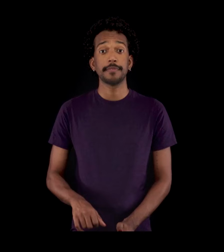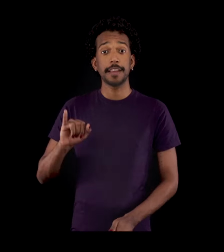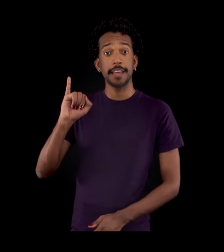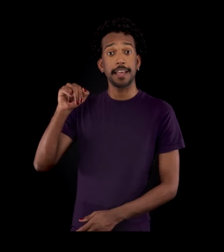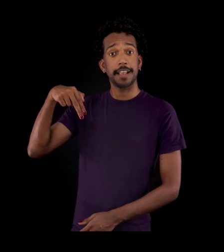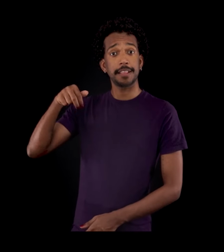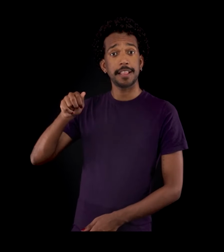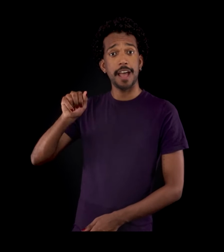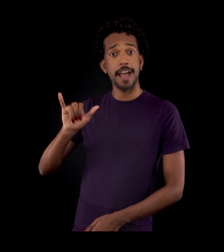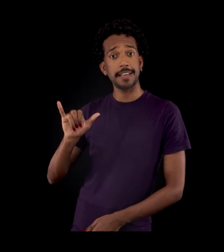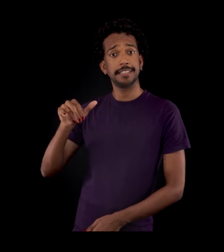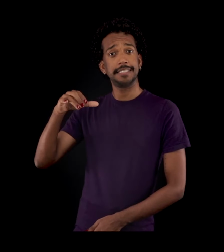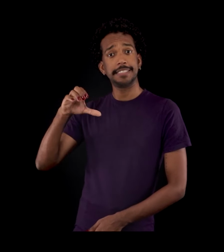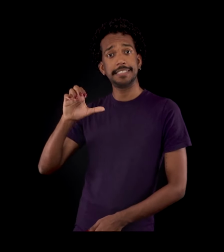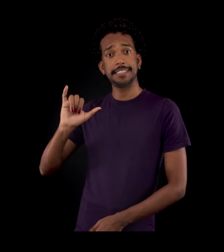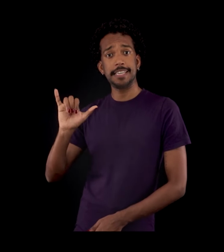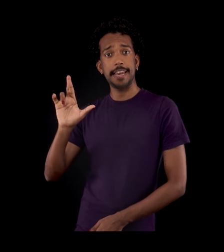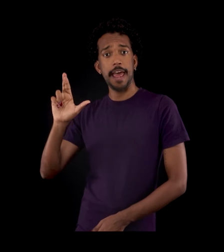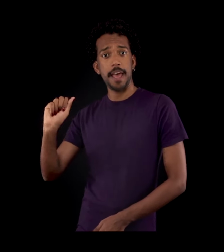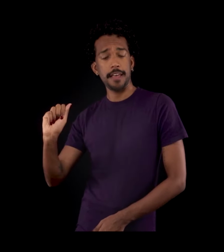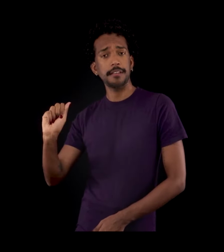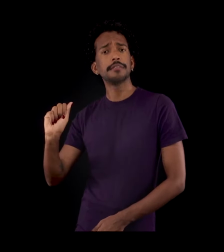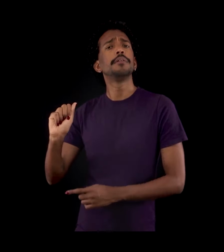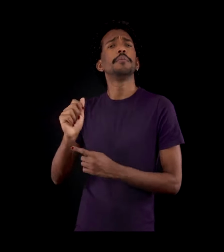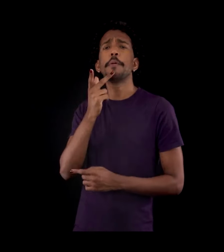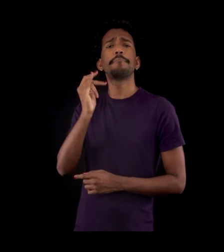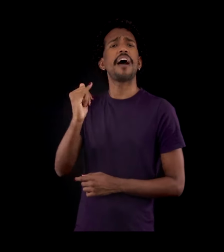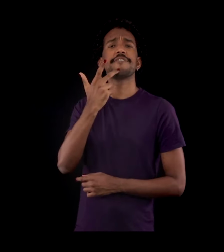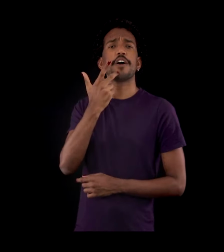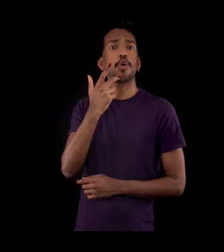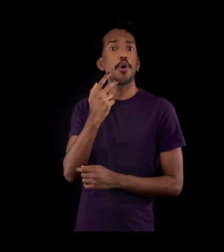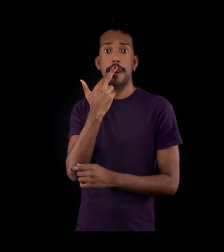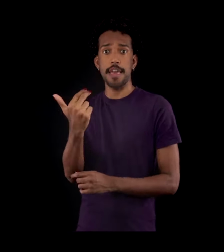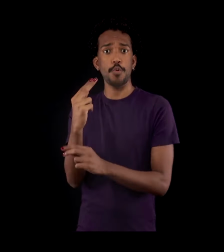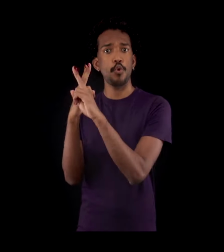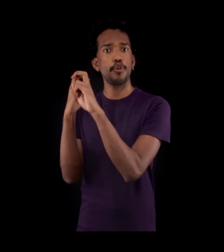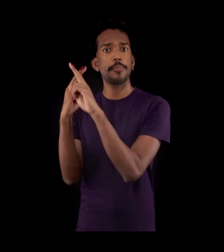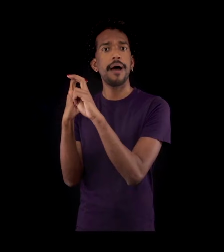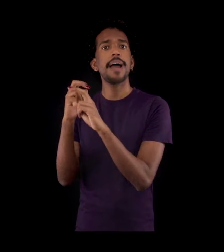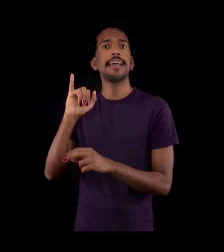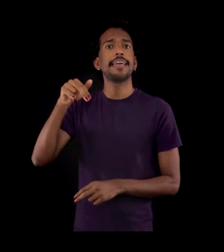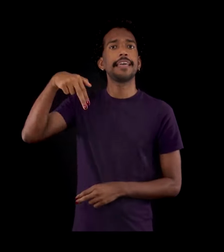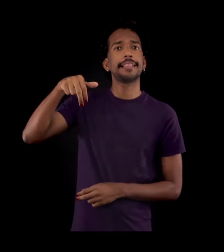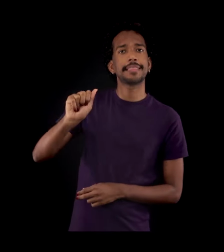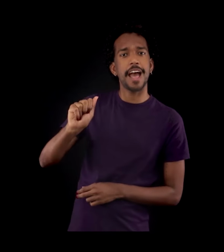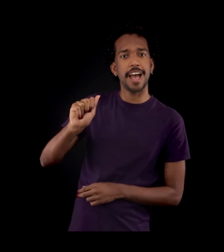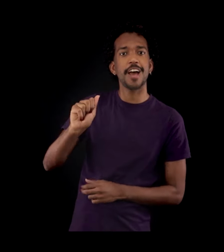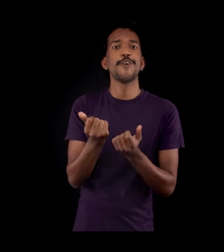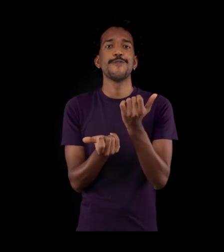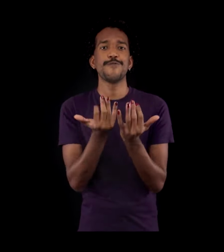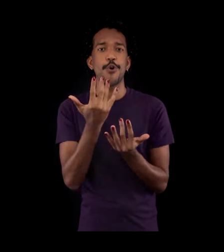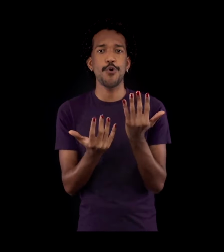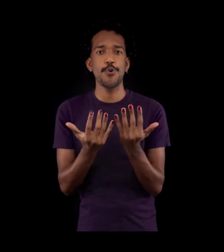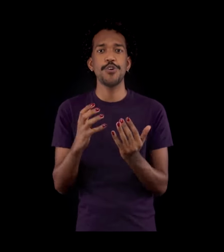Inaicyra, meu pai disse que era em iorubá ina, fogo e cyra, indígena.